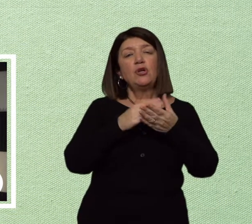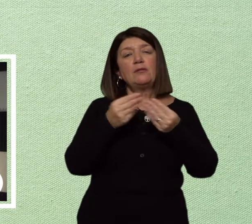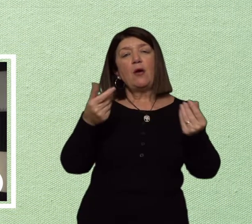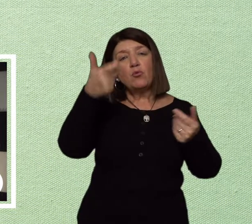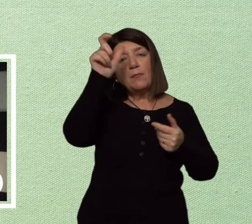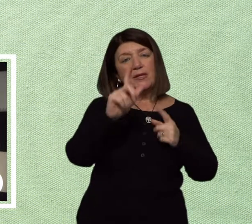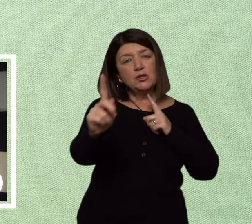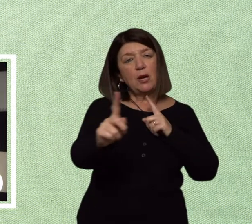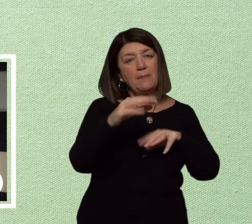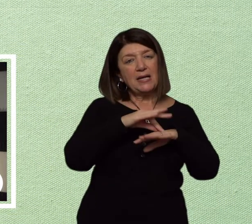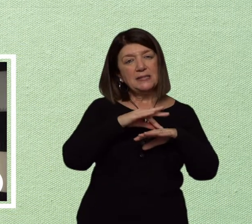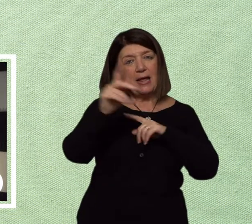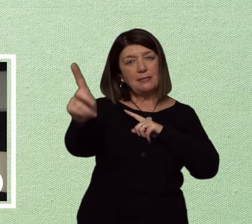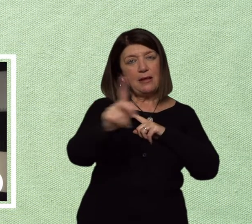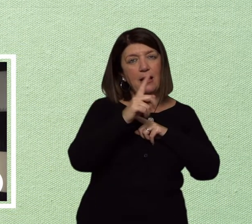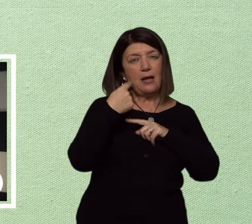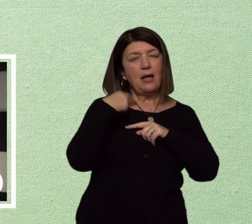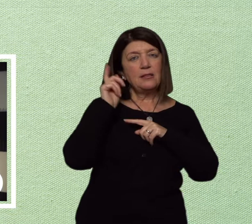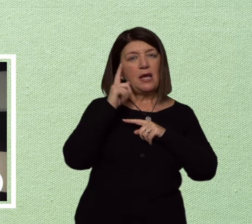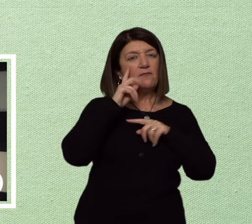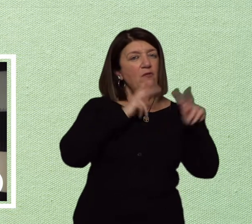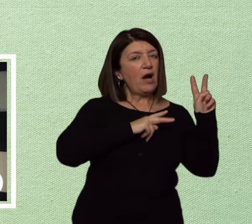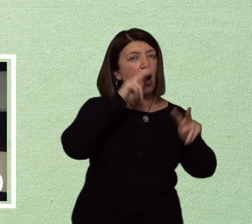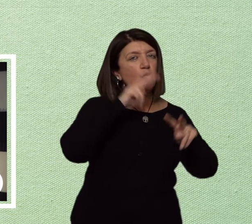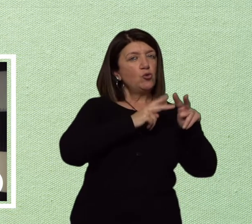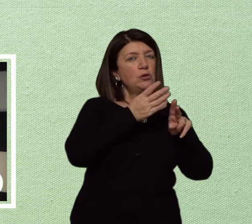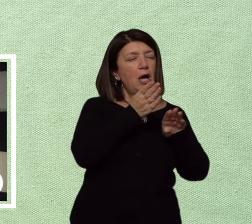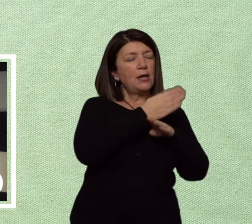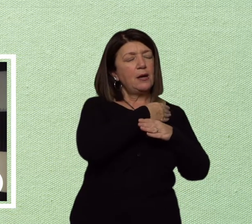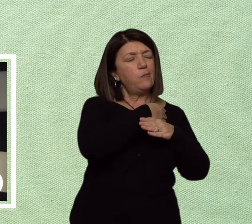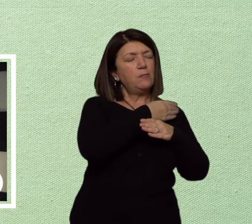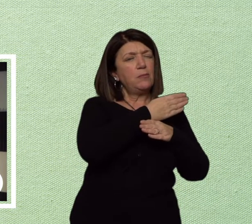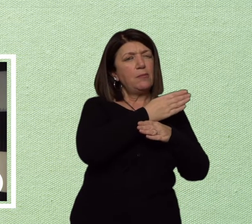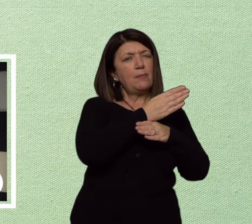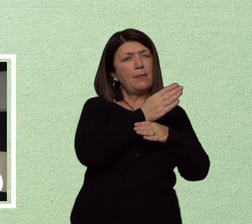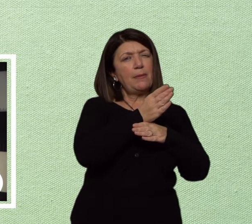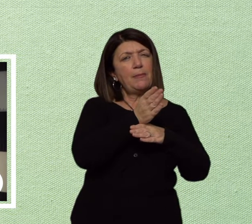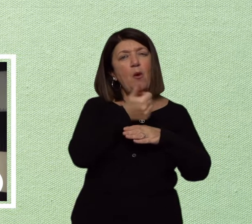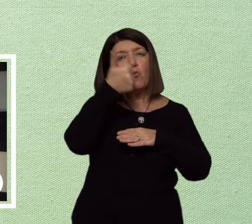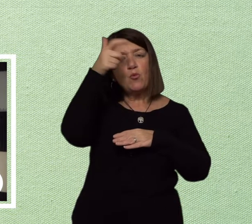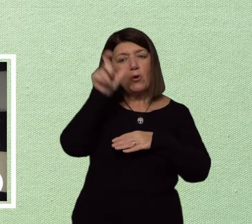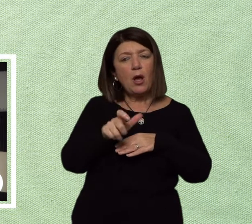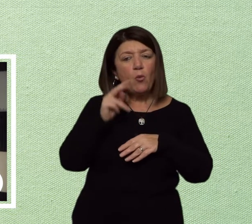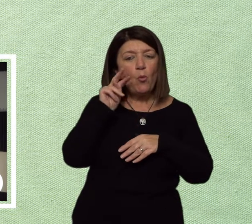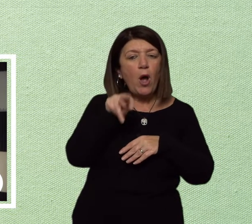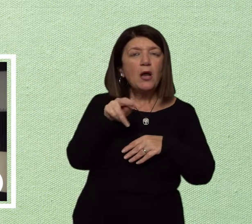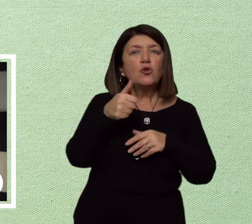al paziente e per cui il genere specifico sicuramente è legato, in questo contesto